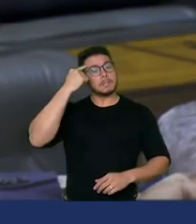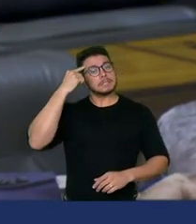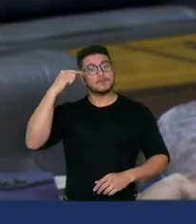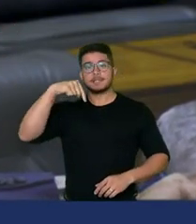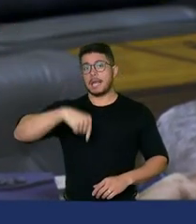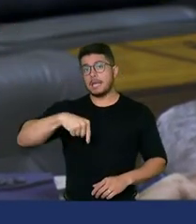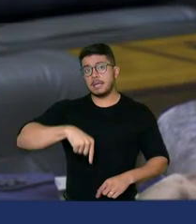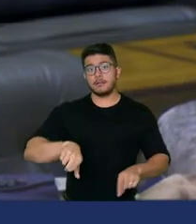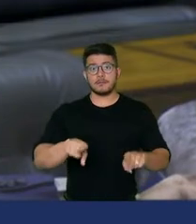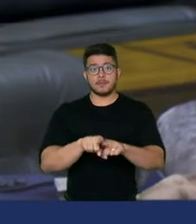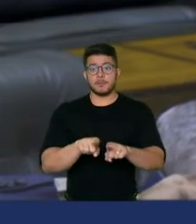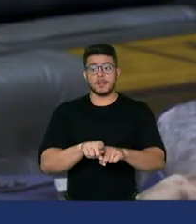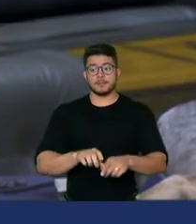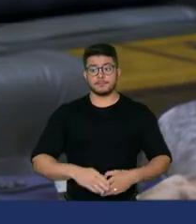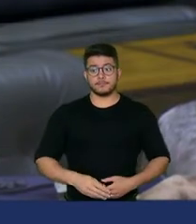GOSPEL NO TEXTO E CONSTRUÍMOS SAIO, TAMBÉM NÃO CONSENSO,